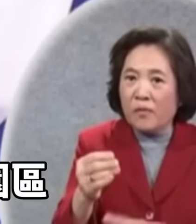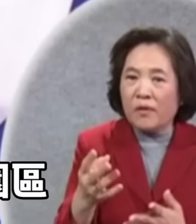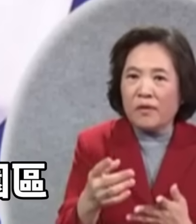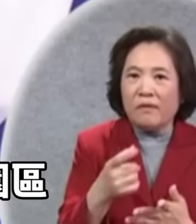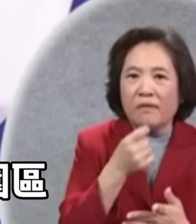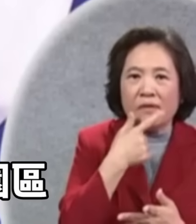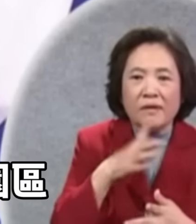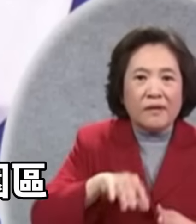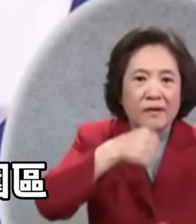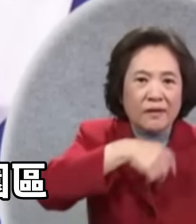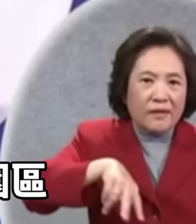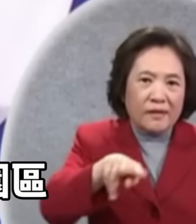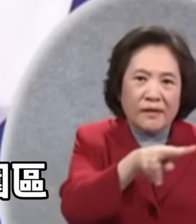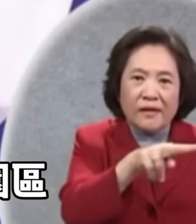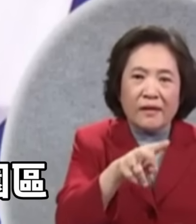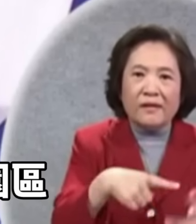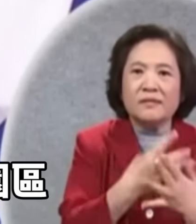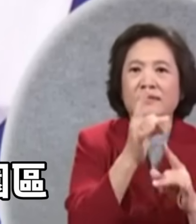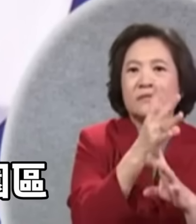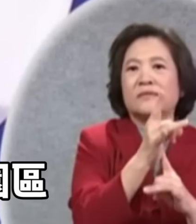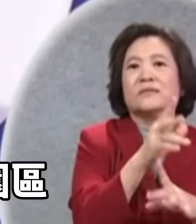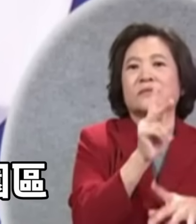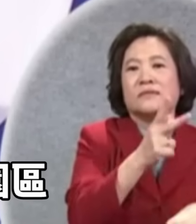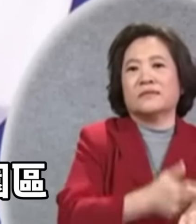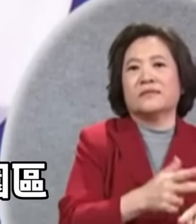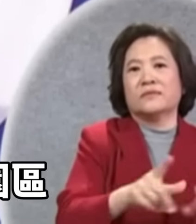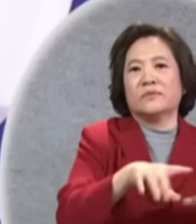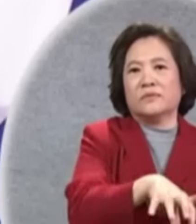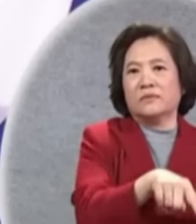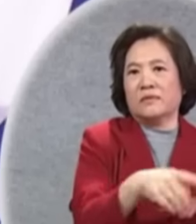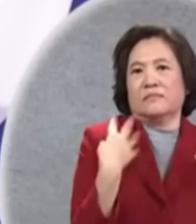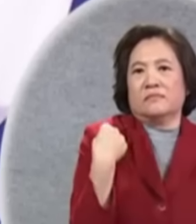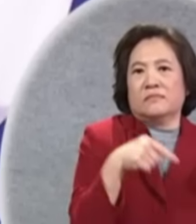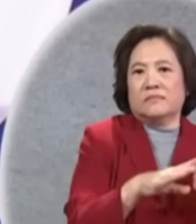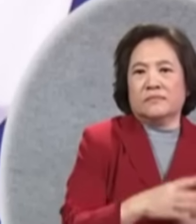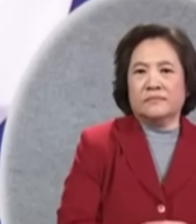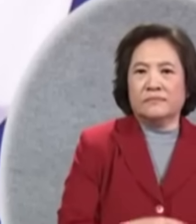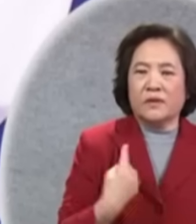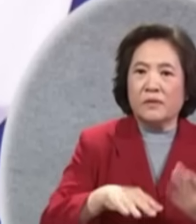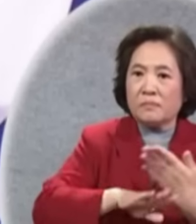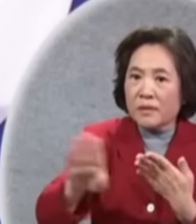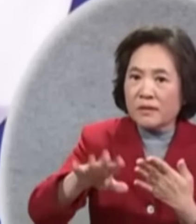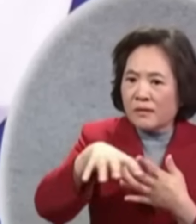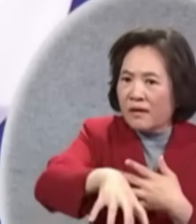全臺灣的產業只有一個新竹科學園區 我們沒有第二產業了